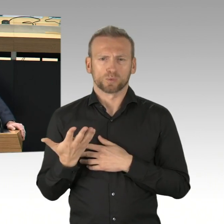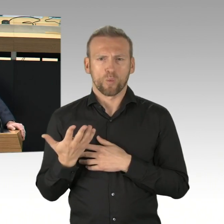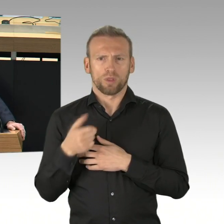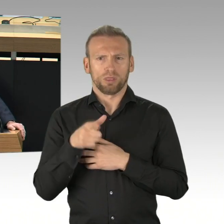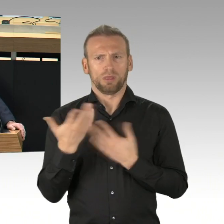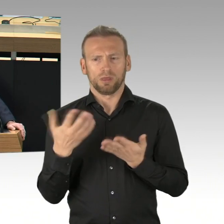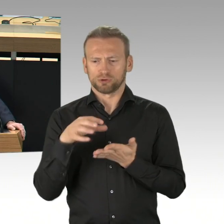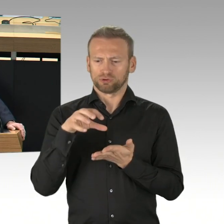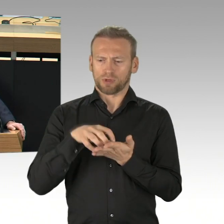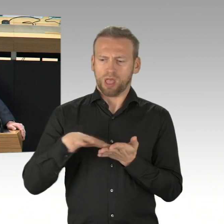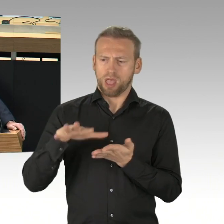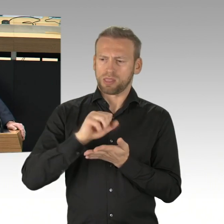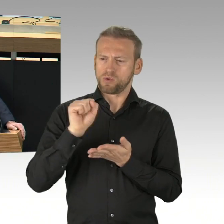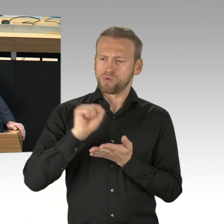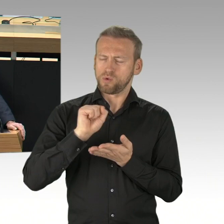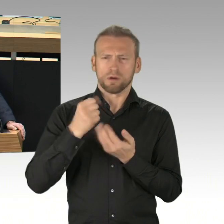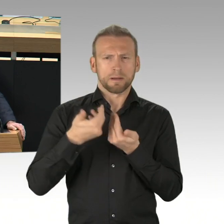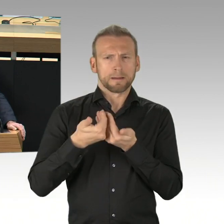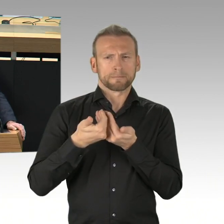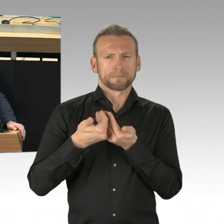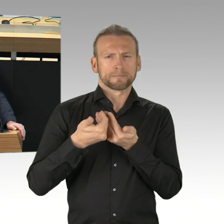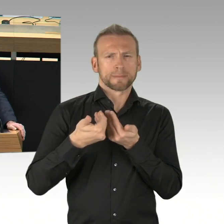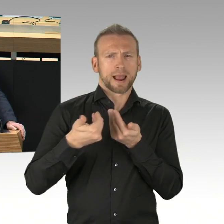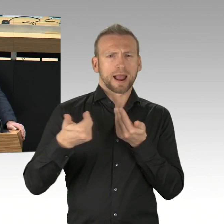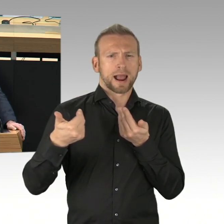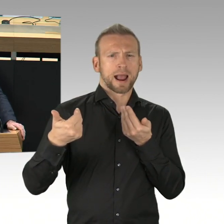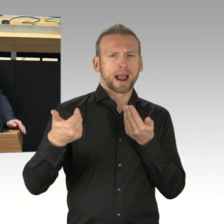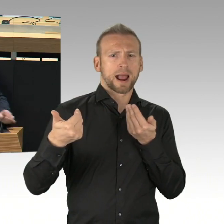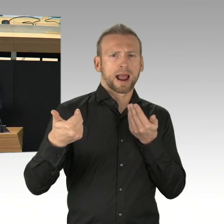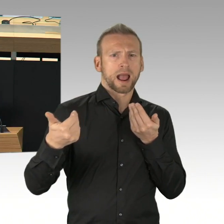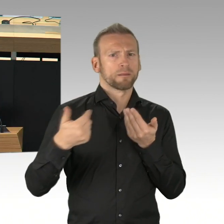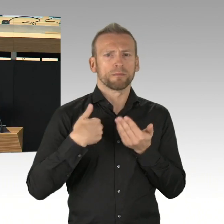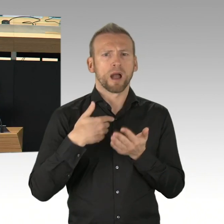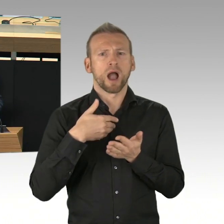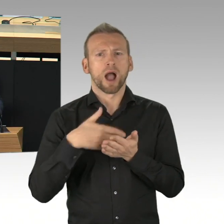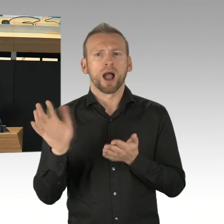mit all den Risiken, die ich beschrieben habe. Wir wollen Rechtssicherheit statt Verunsicherung, meine Damen und Herren, auch für unsere Mieter.